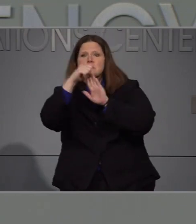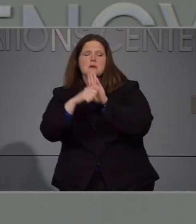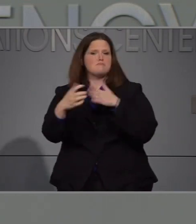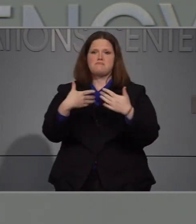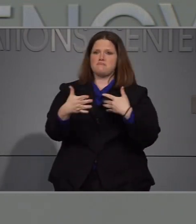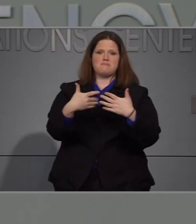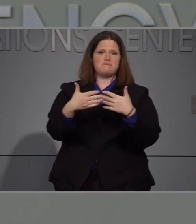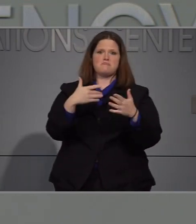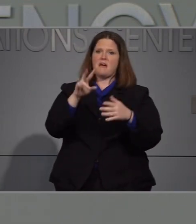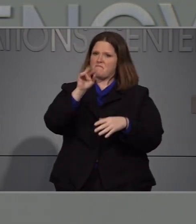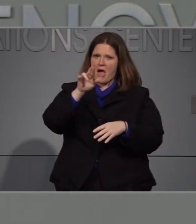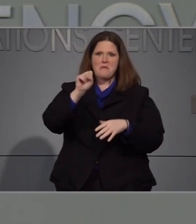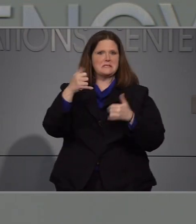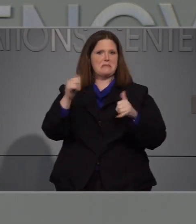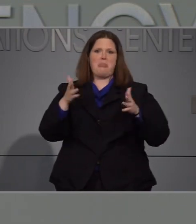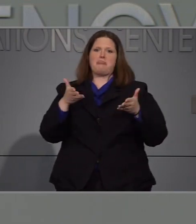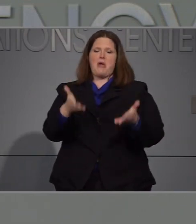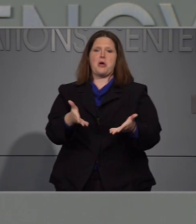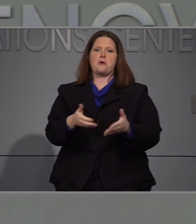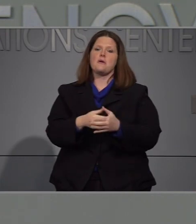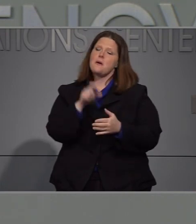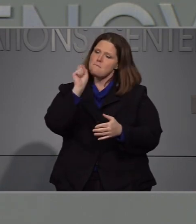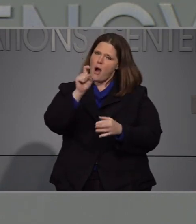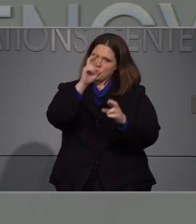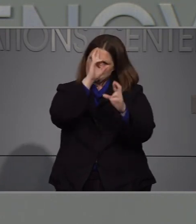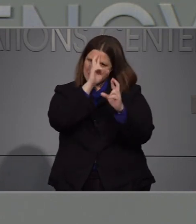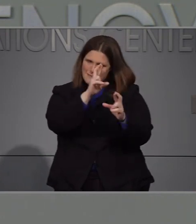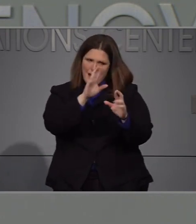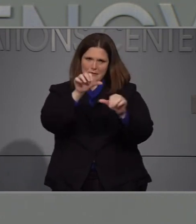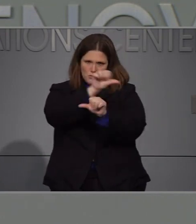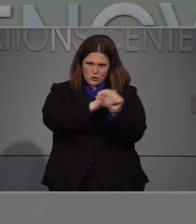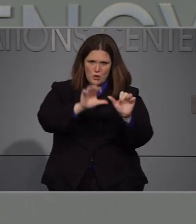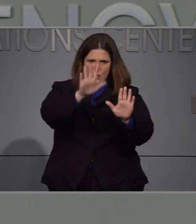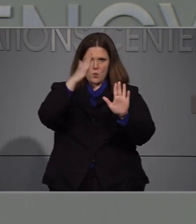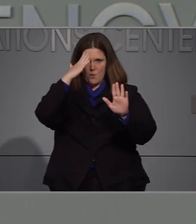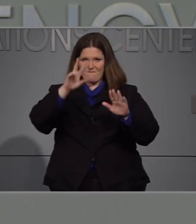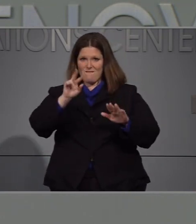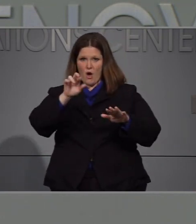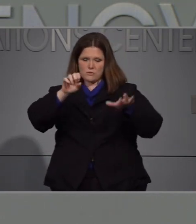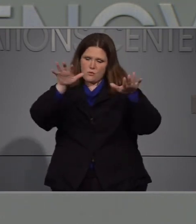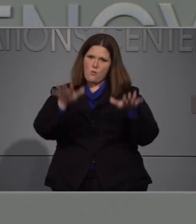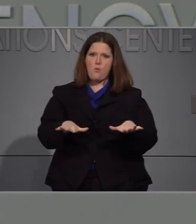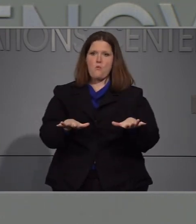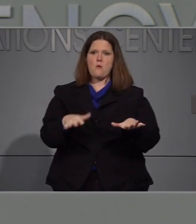trabajar arduamente para mantener el nivel del virus bajó. Y nosotros queremos poder